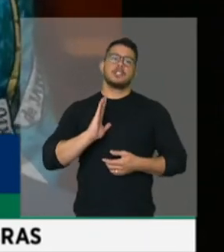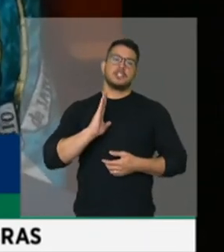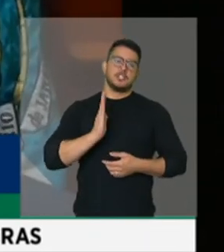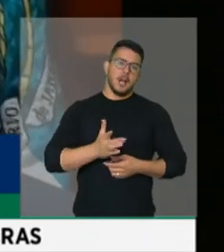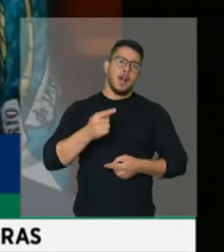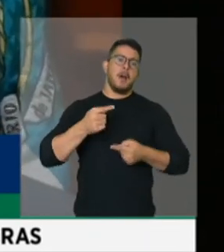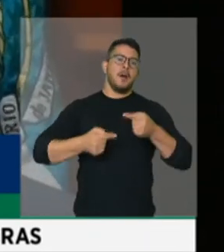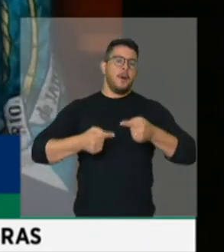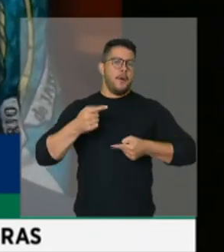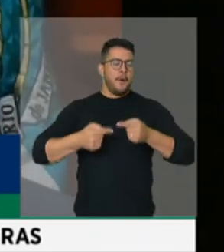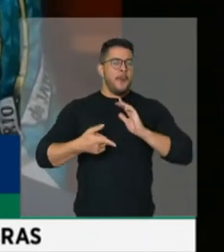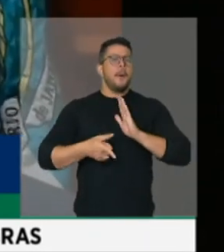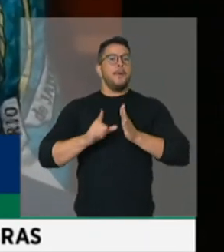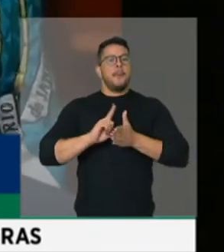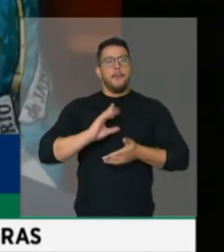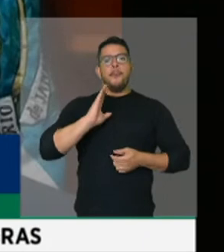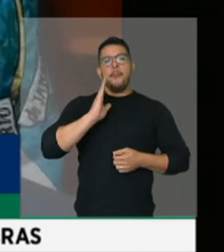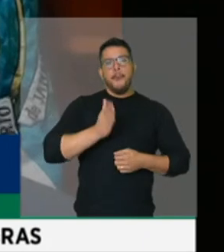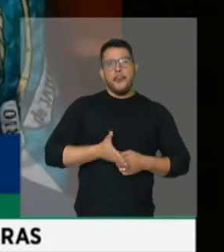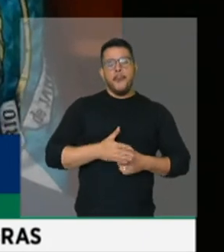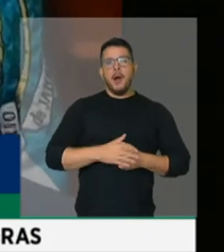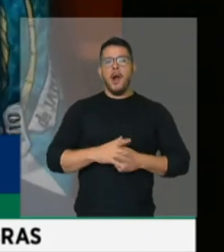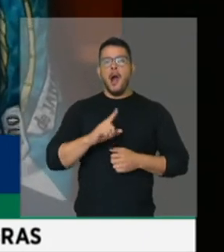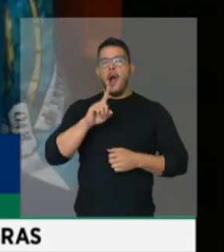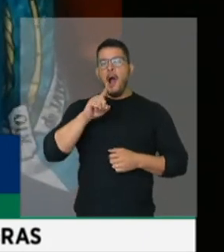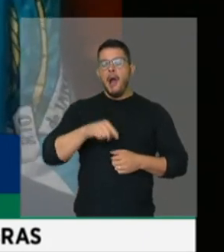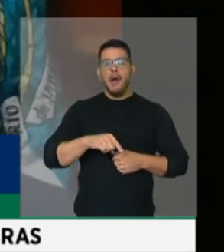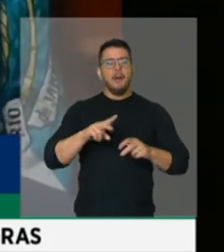QUE ISSO ENTRE NO TEXTO POR CONTA DE UMA VONTADE QUE NÃO SEI DE ONDE VEM, DE QUE ISSO